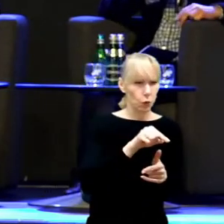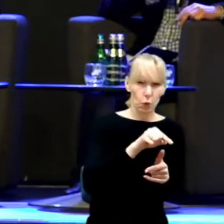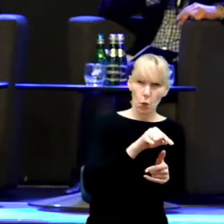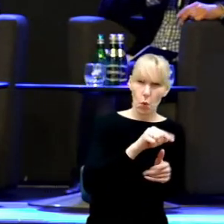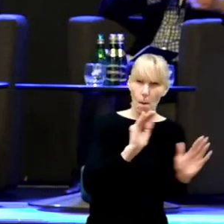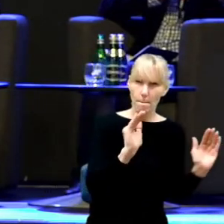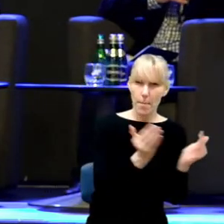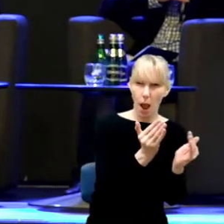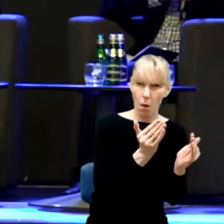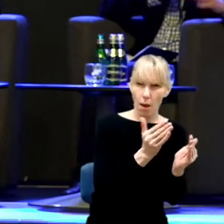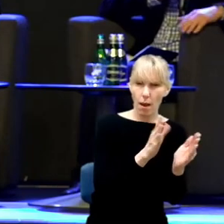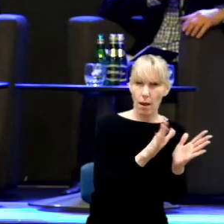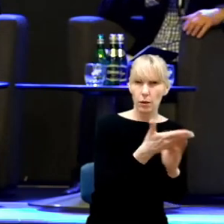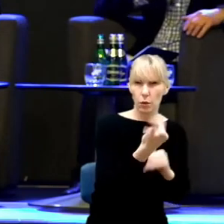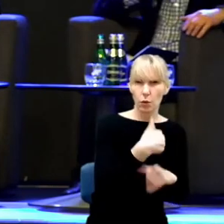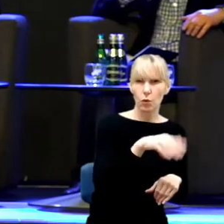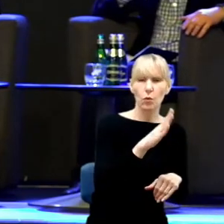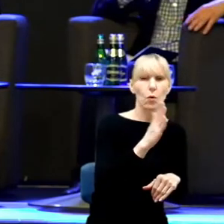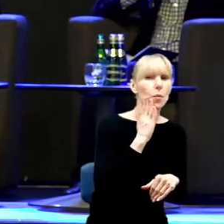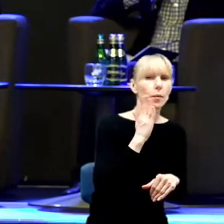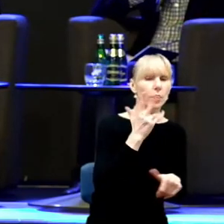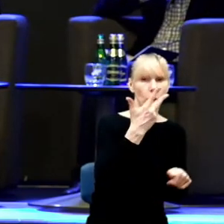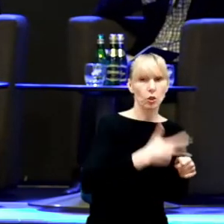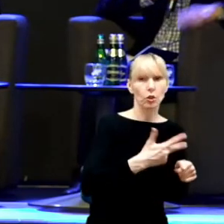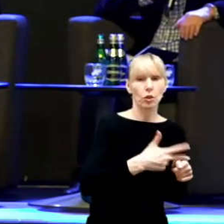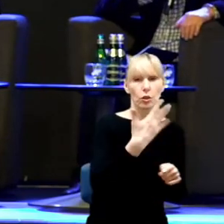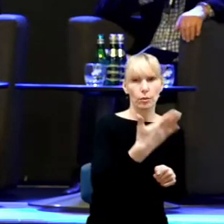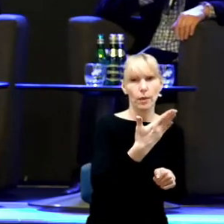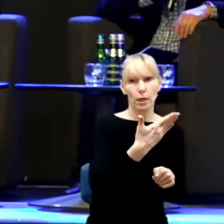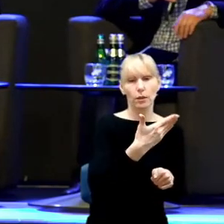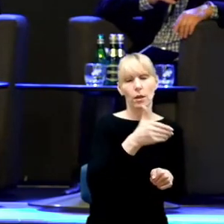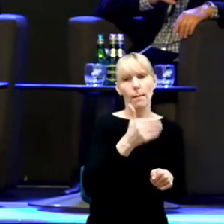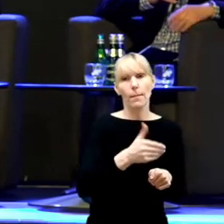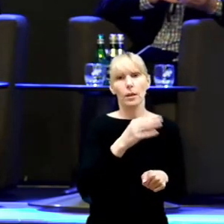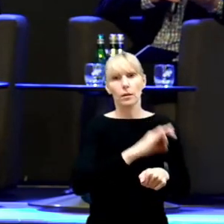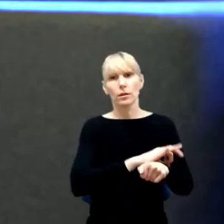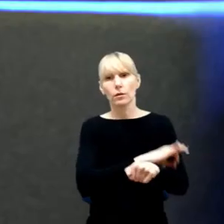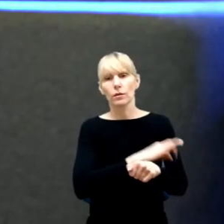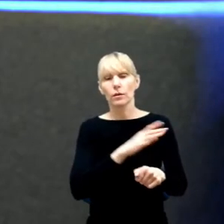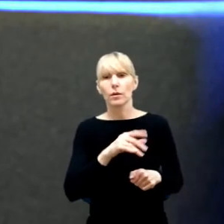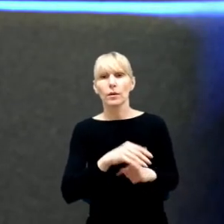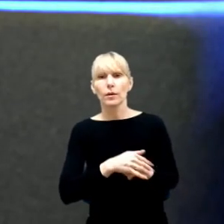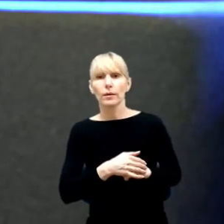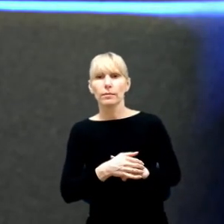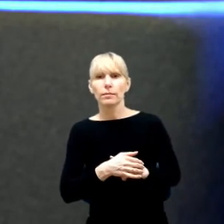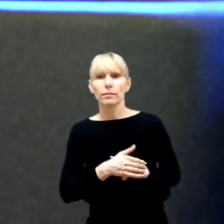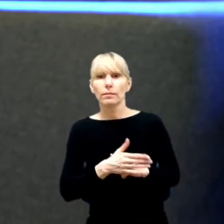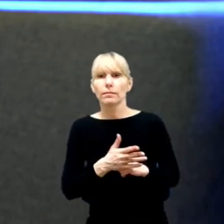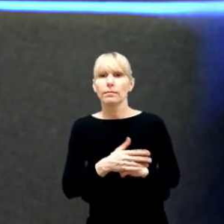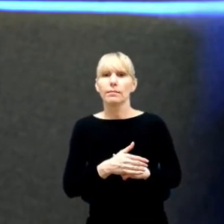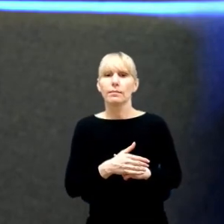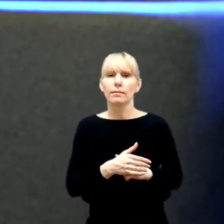No, więc Pleszew oferuje 35, Poznań 11. Może to jest ta szansa,tak?